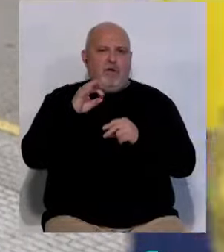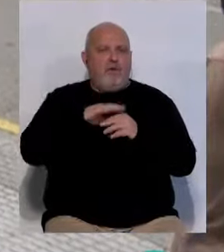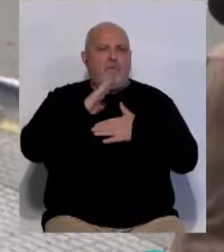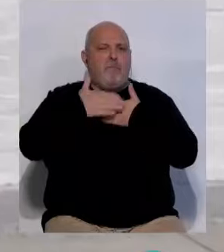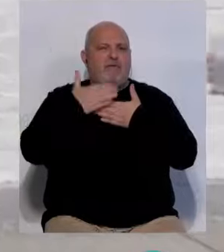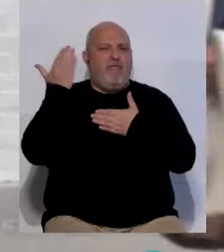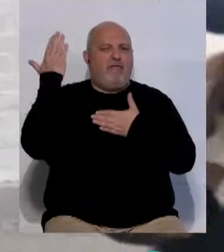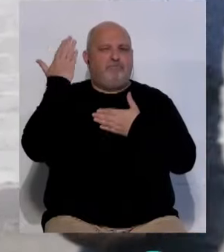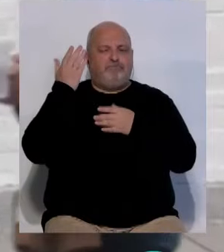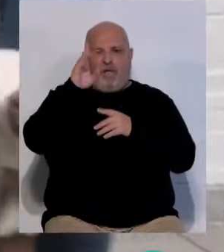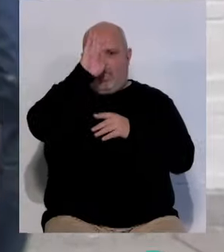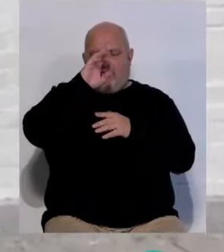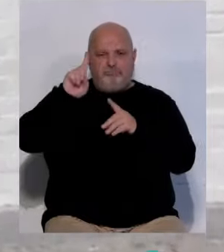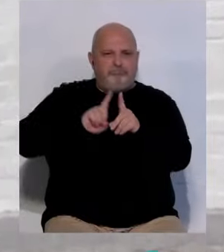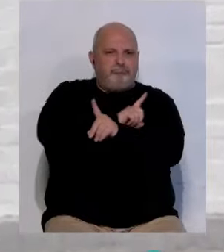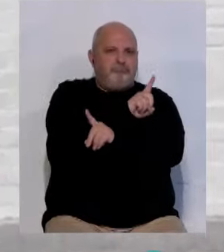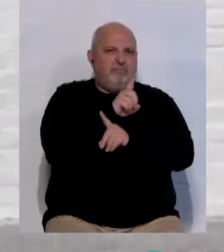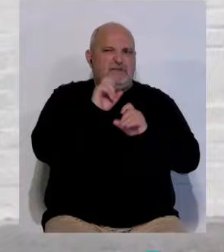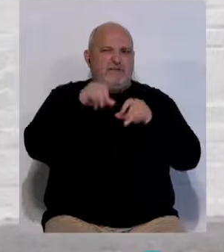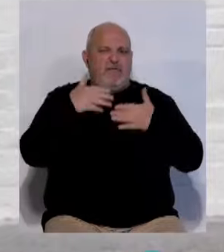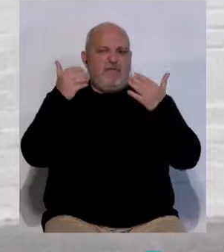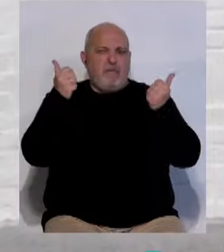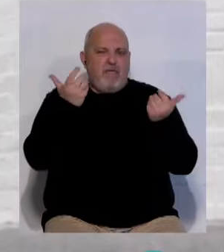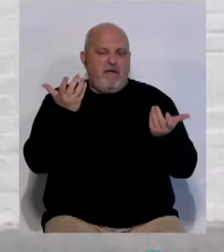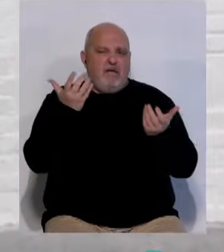de atrás no no y que eso lo que no se entiende Es lo que tú dices no el hecho de que hayan renovado